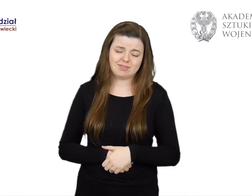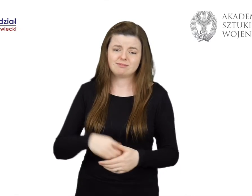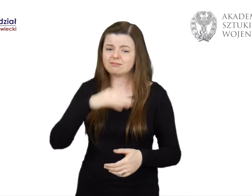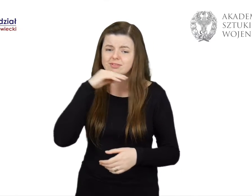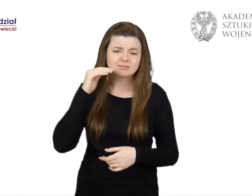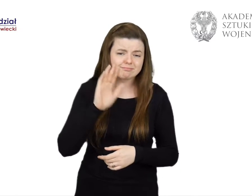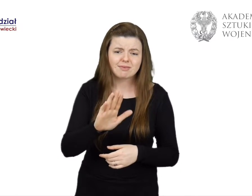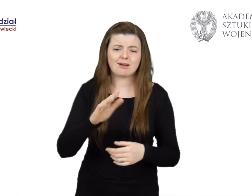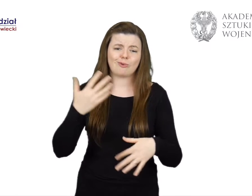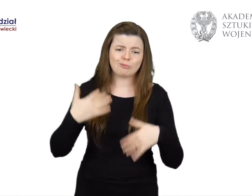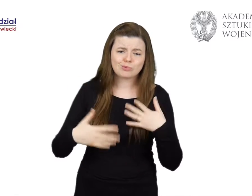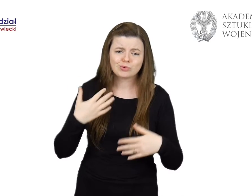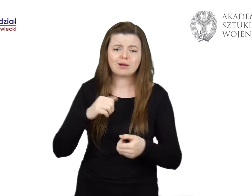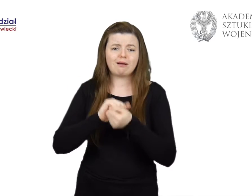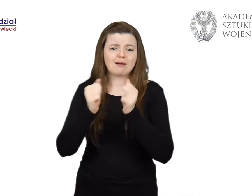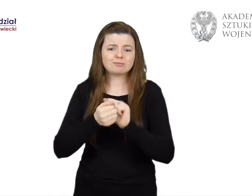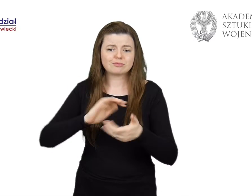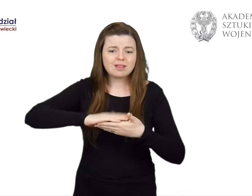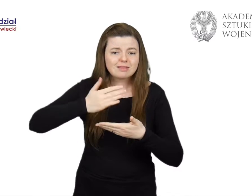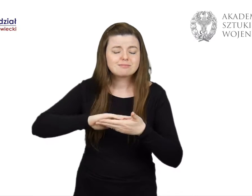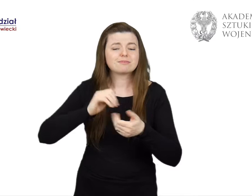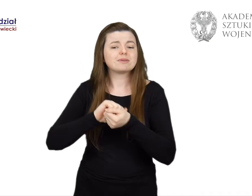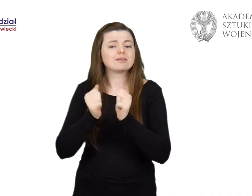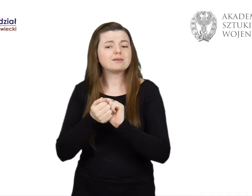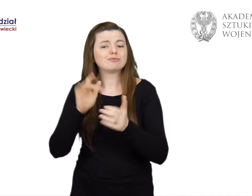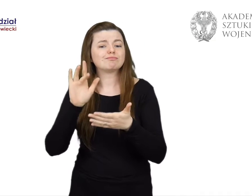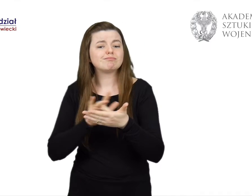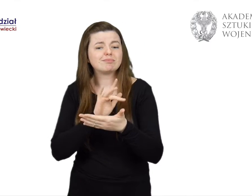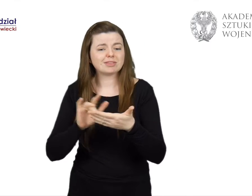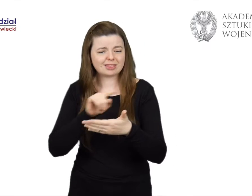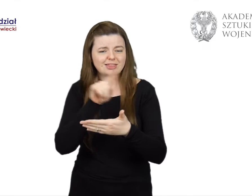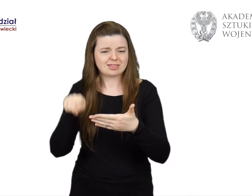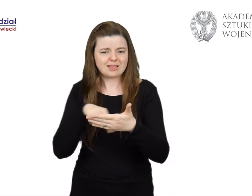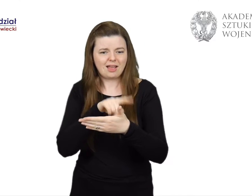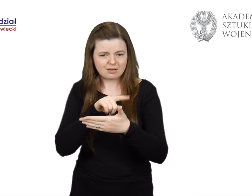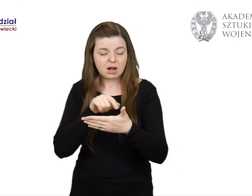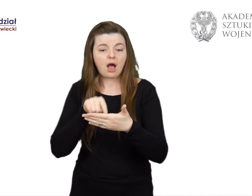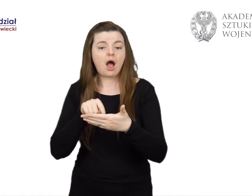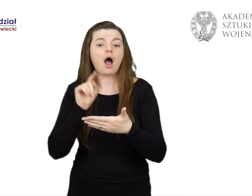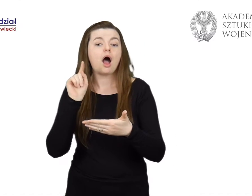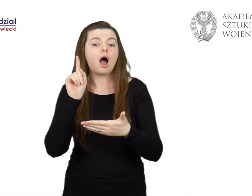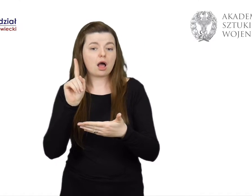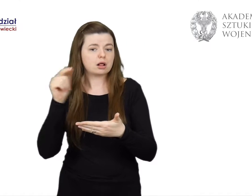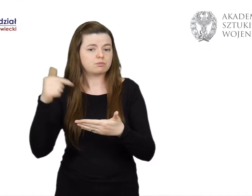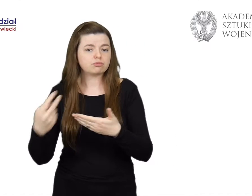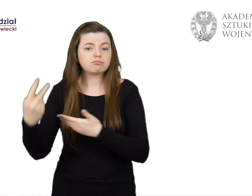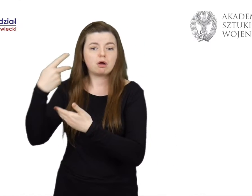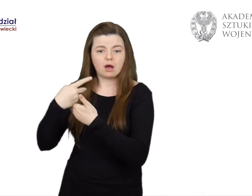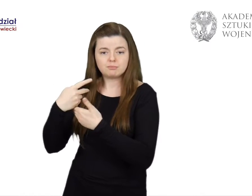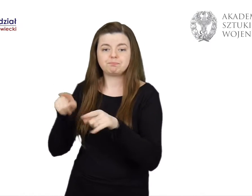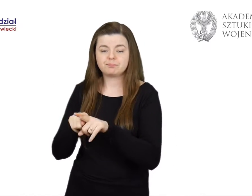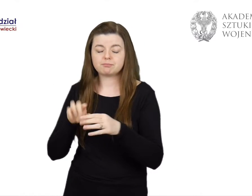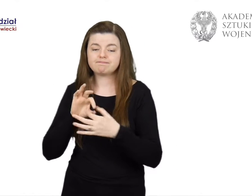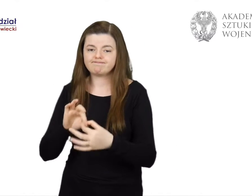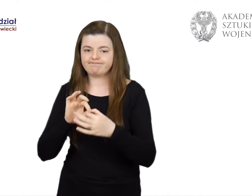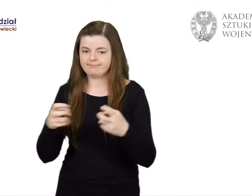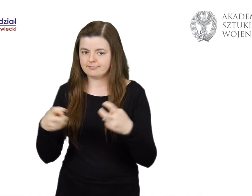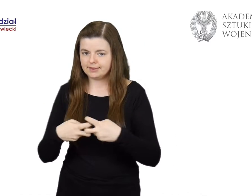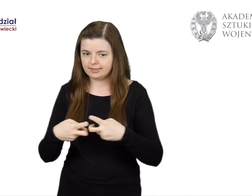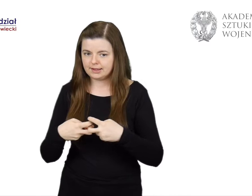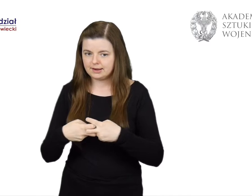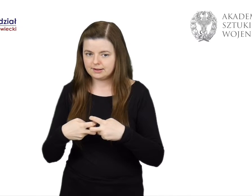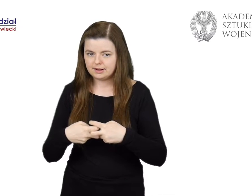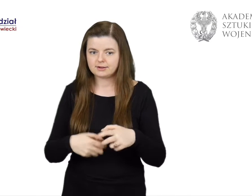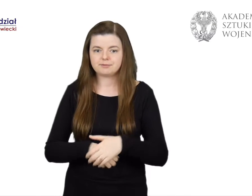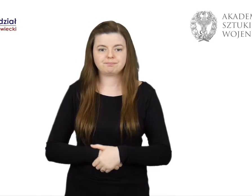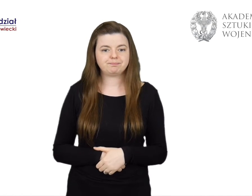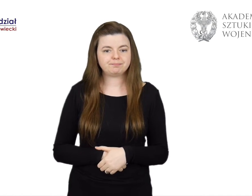Wystarczy posiadanie sprzętu komputerowego (komputer PC, laptop, tablet) wyposażonego w kamerę oraz podłączenie do Internetu.